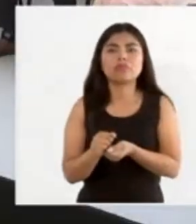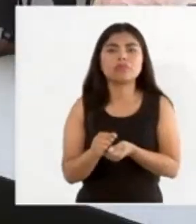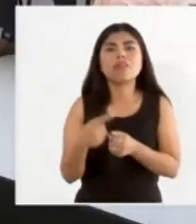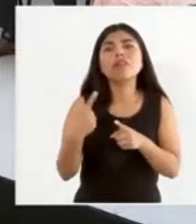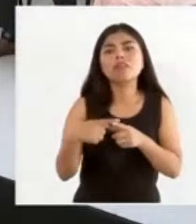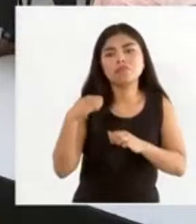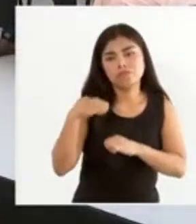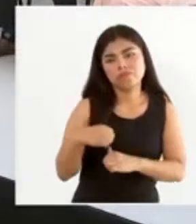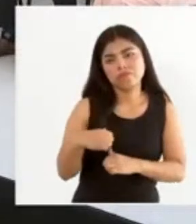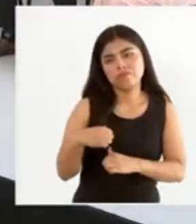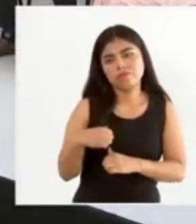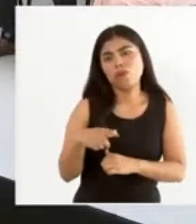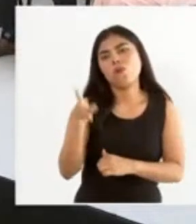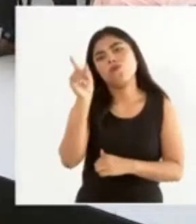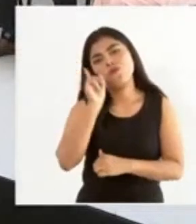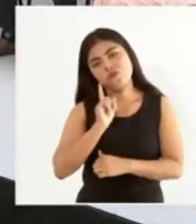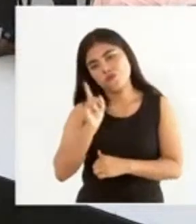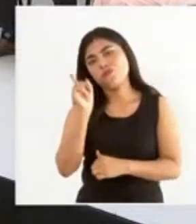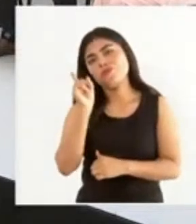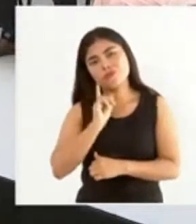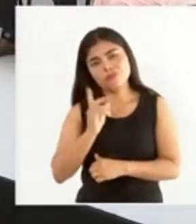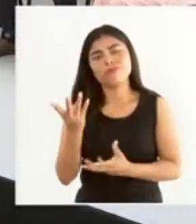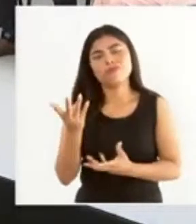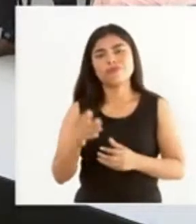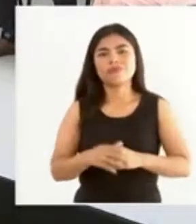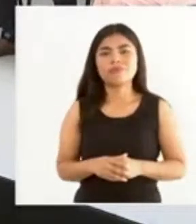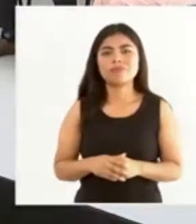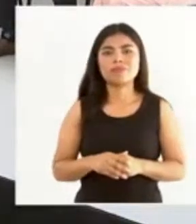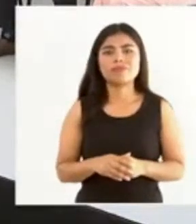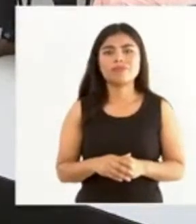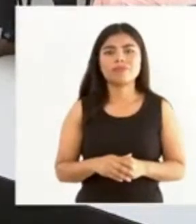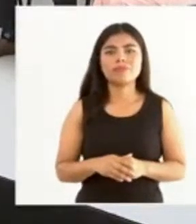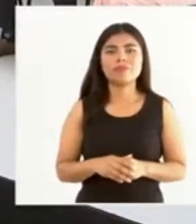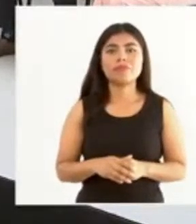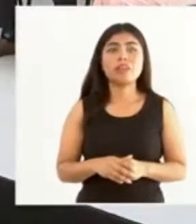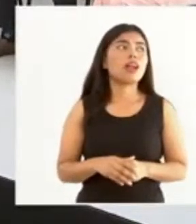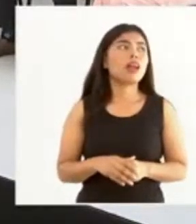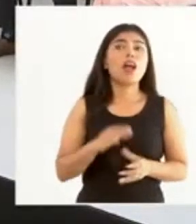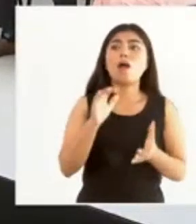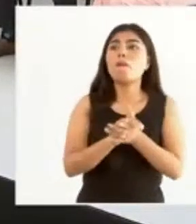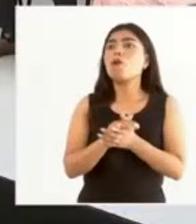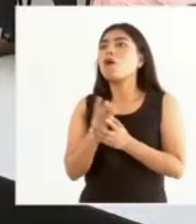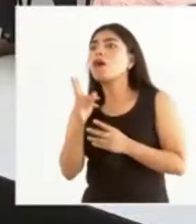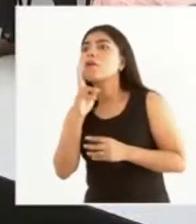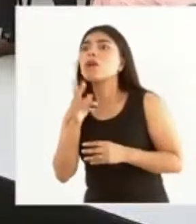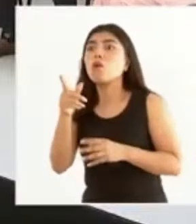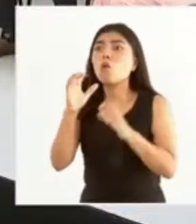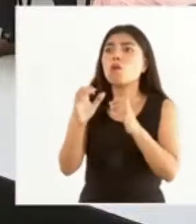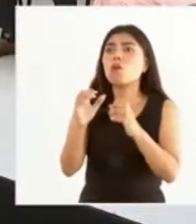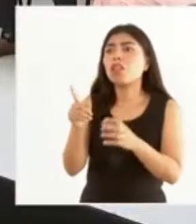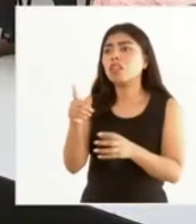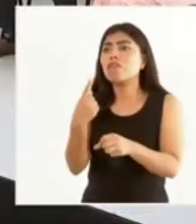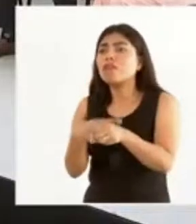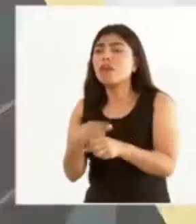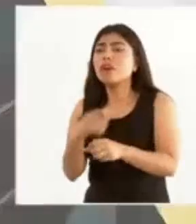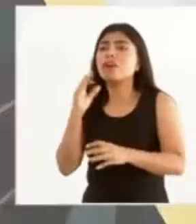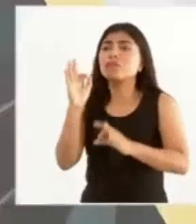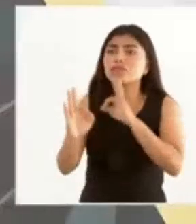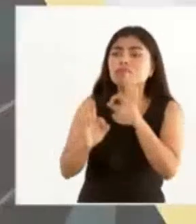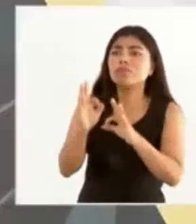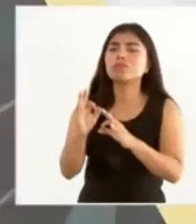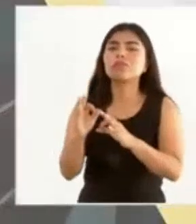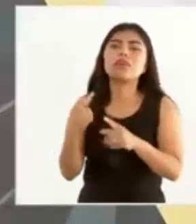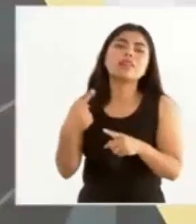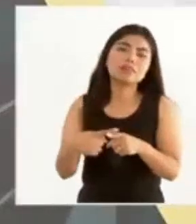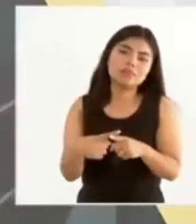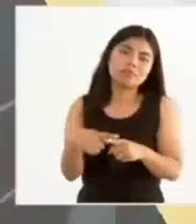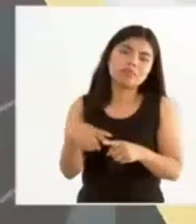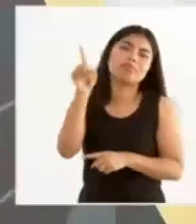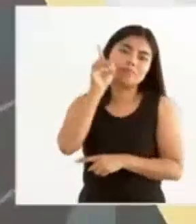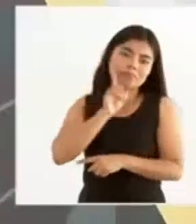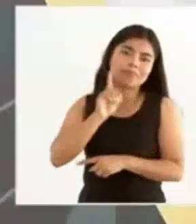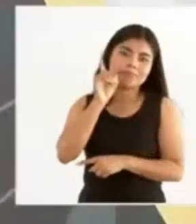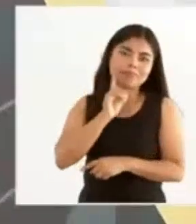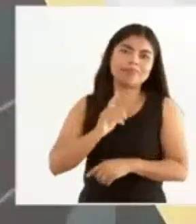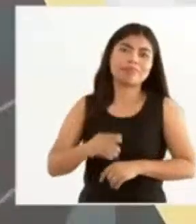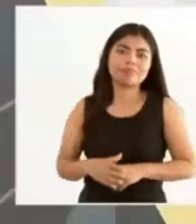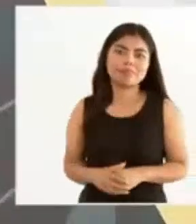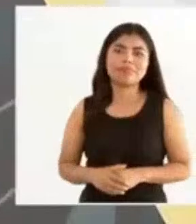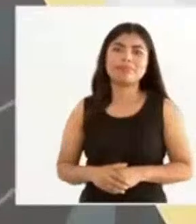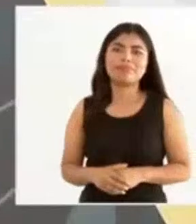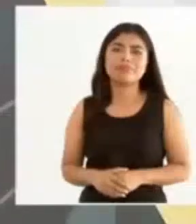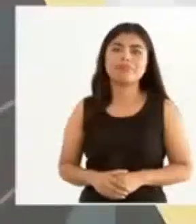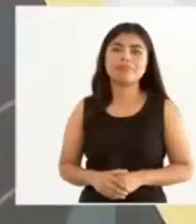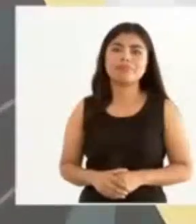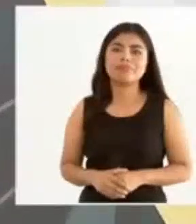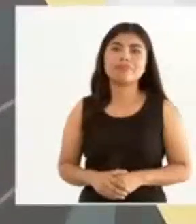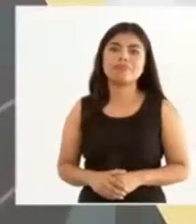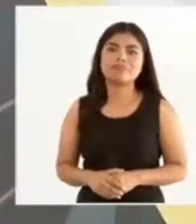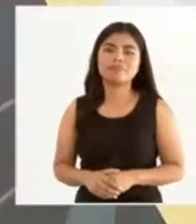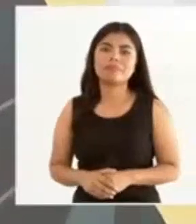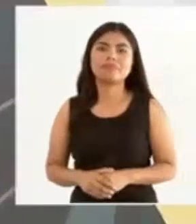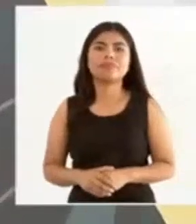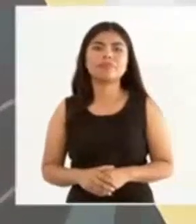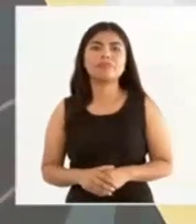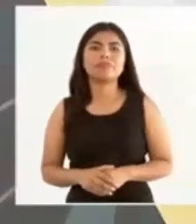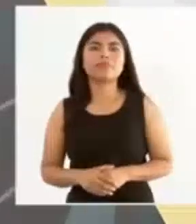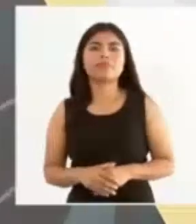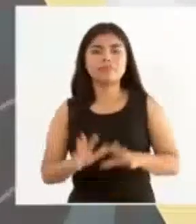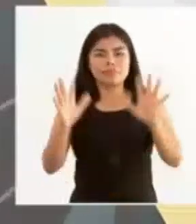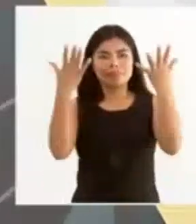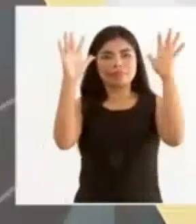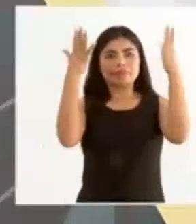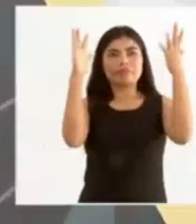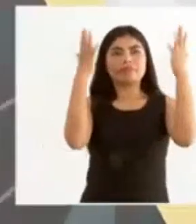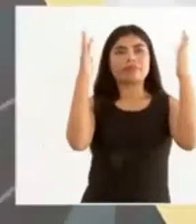Las mujeres, ¿quiénes cuidamos hasta los maridos? [Aplausos]